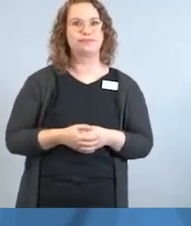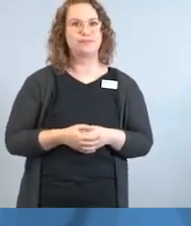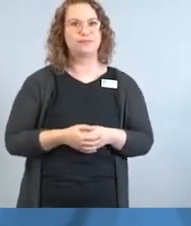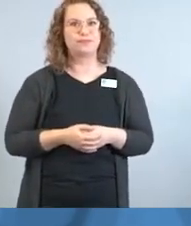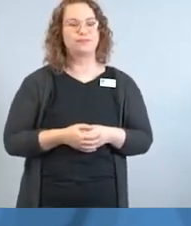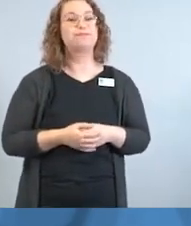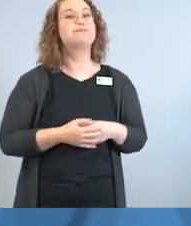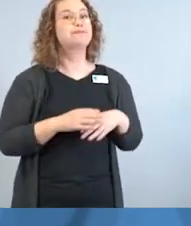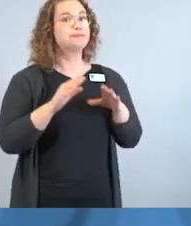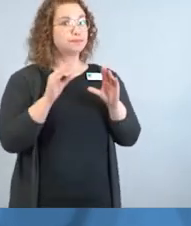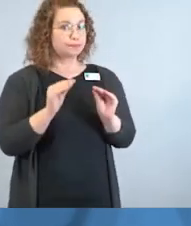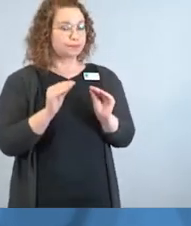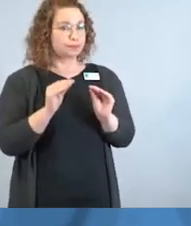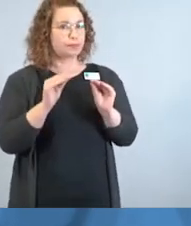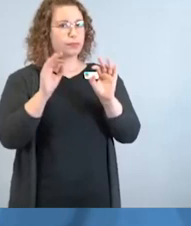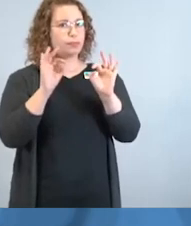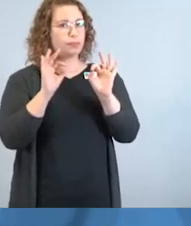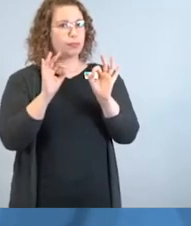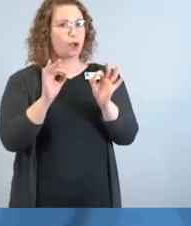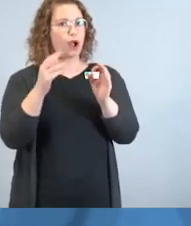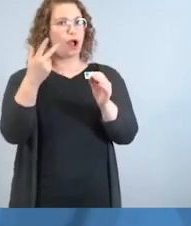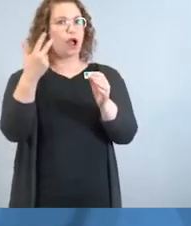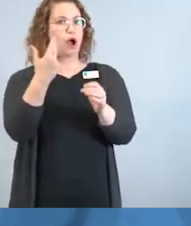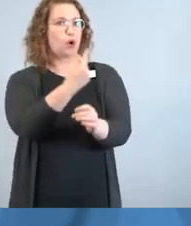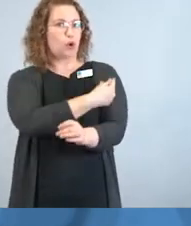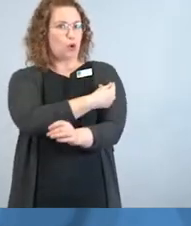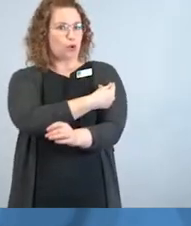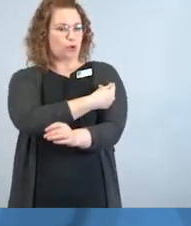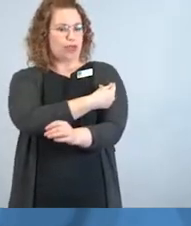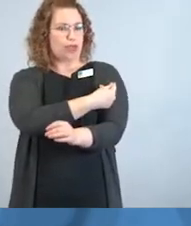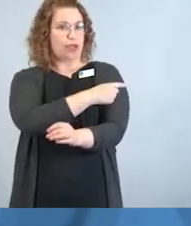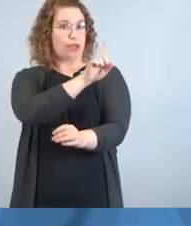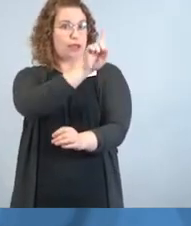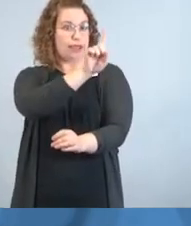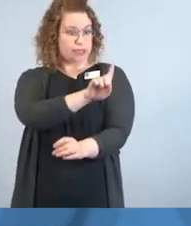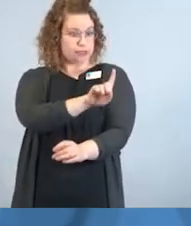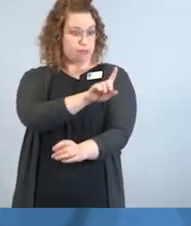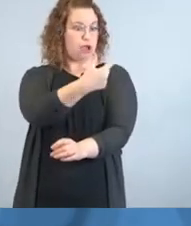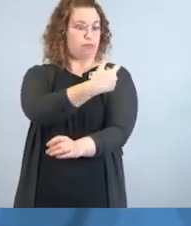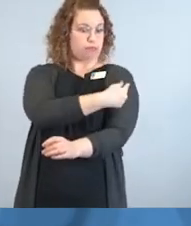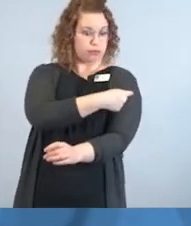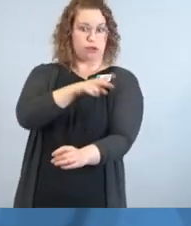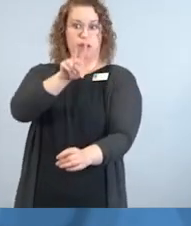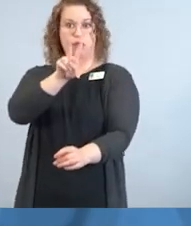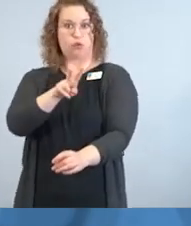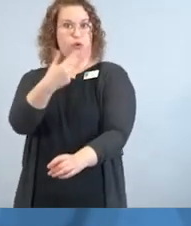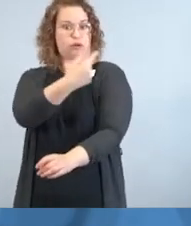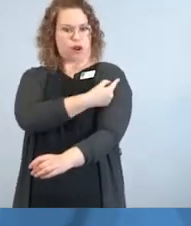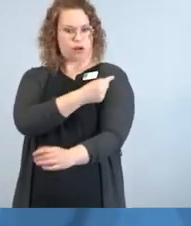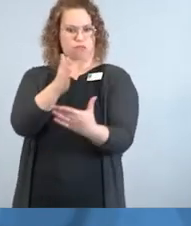Mihin perustuu rokotteiden 12 viikon annosväli ja miksi THL voi poiketa valmistajan ohjeesta?